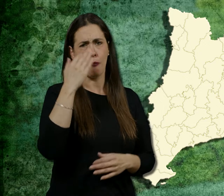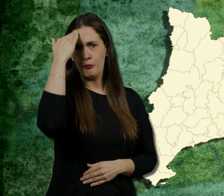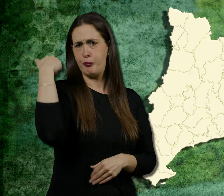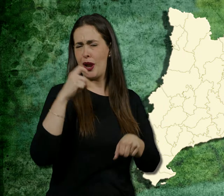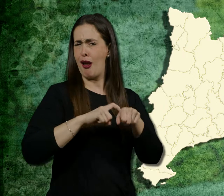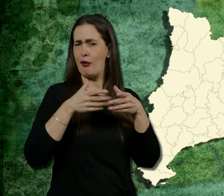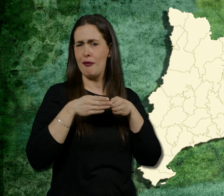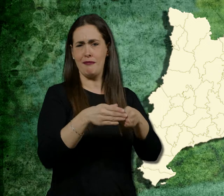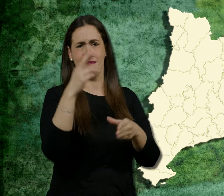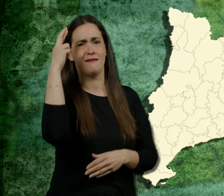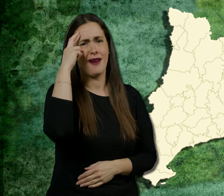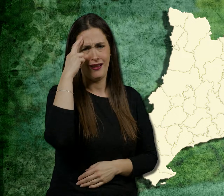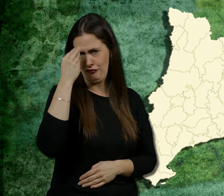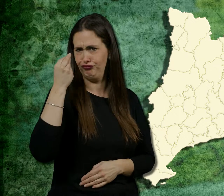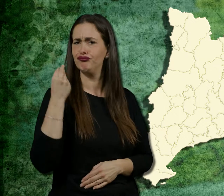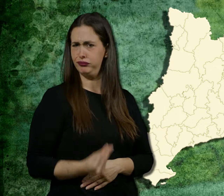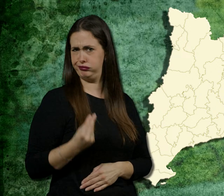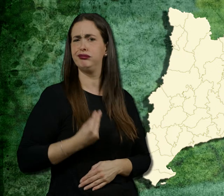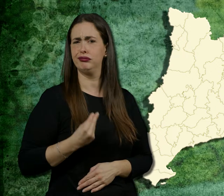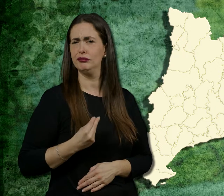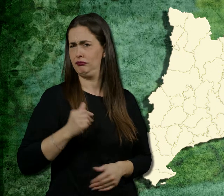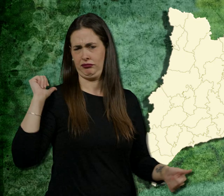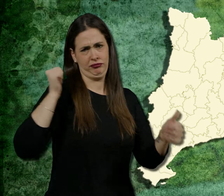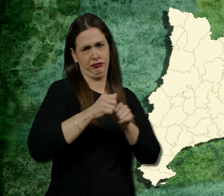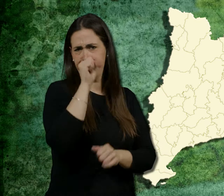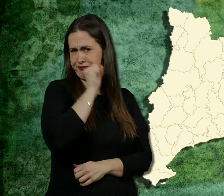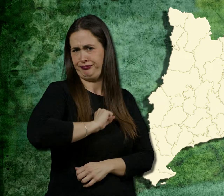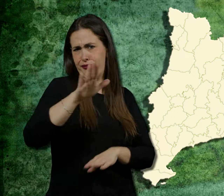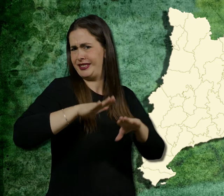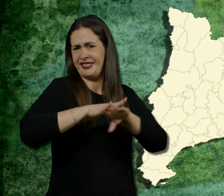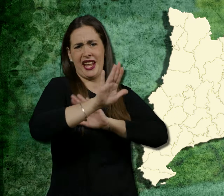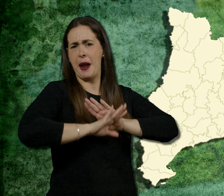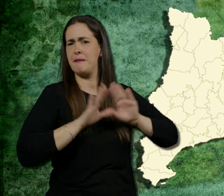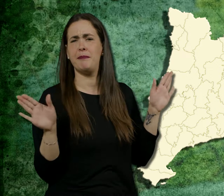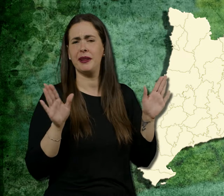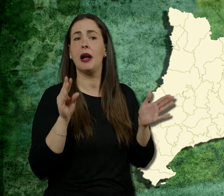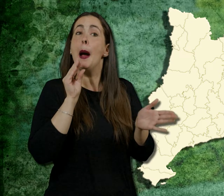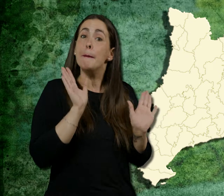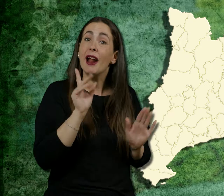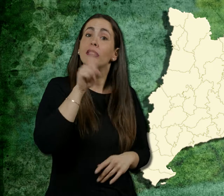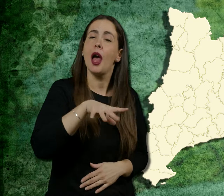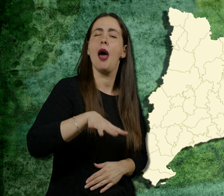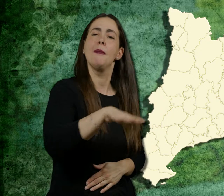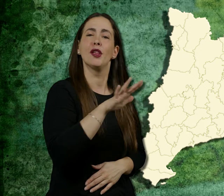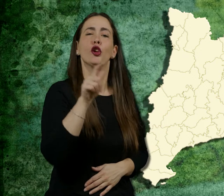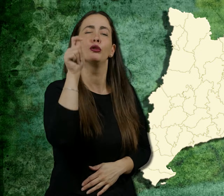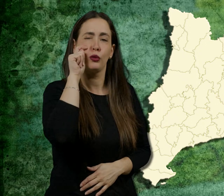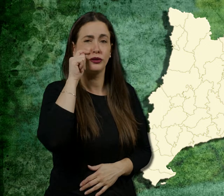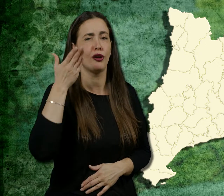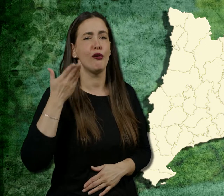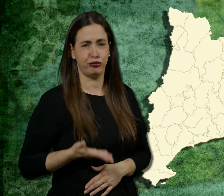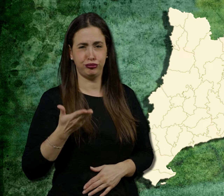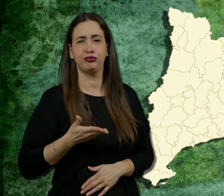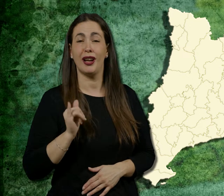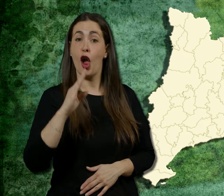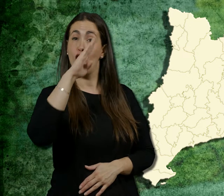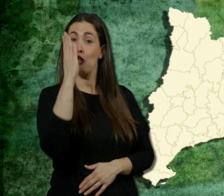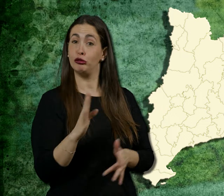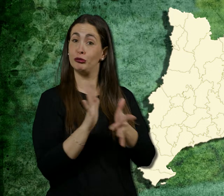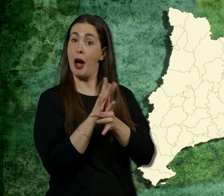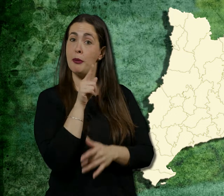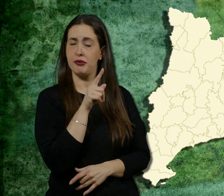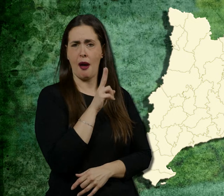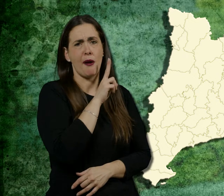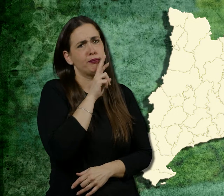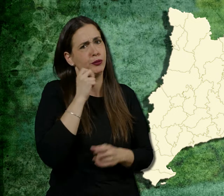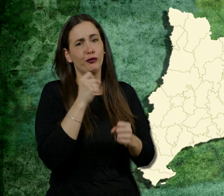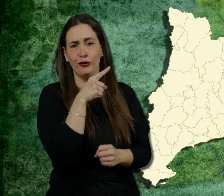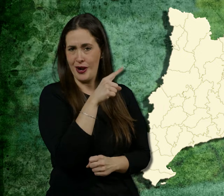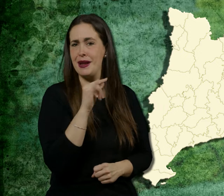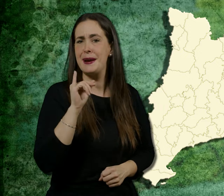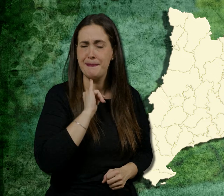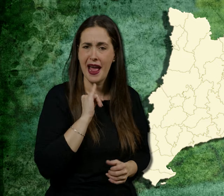Destacat: Palamós, vila marinera per excel·lència, és una de les destinacions turístiques més preuades de la Costa Brava.